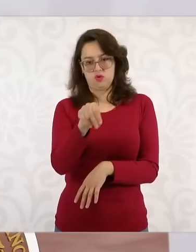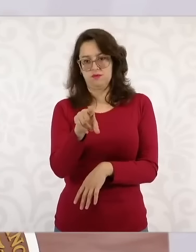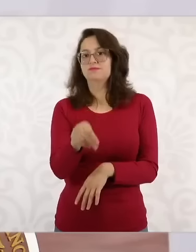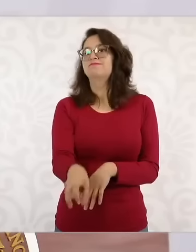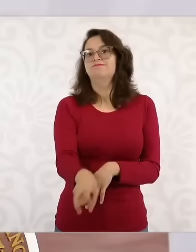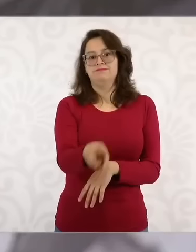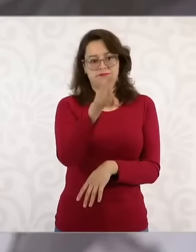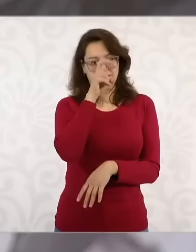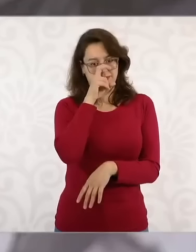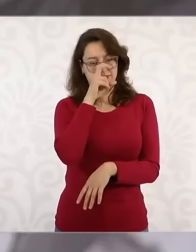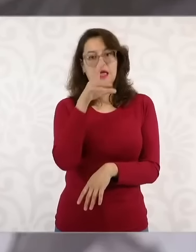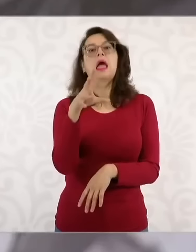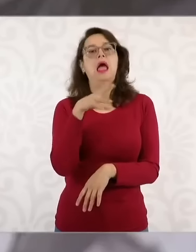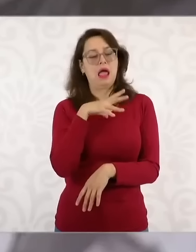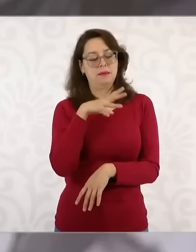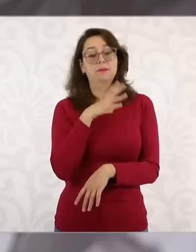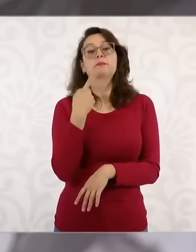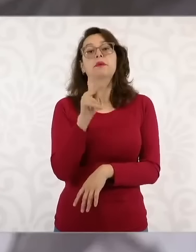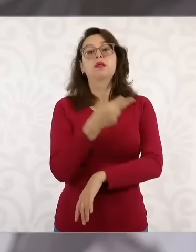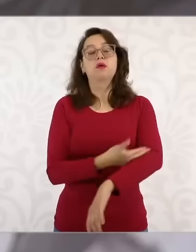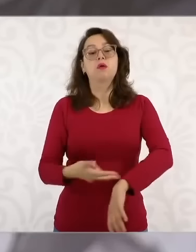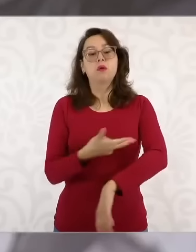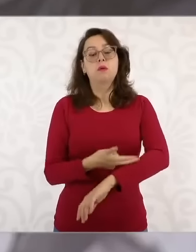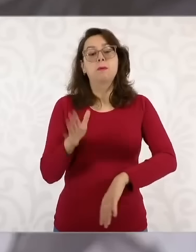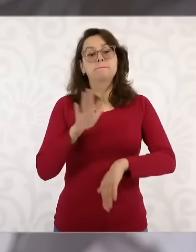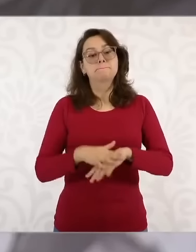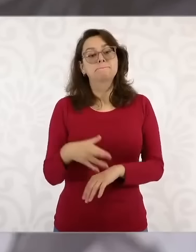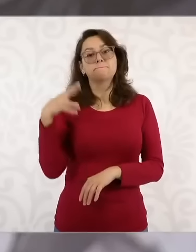para acelerar este desarrollo de proyectos que son importantes, son muy importantes